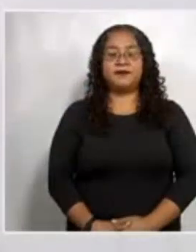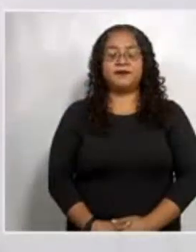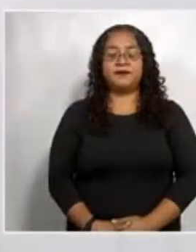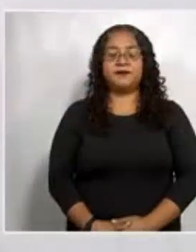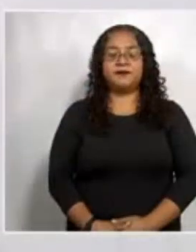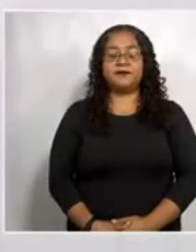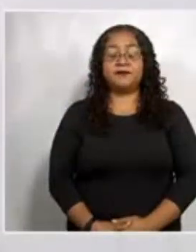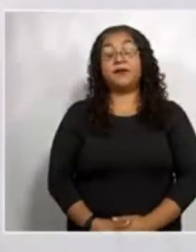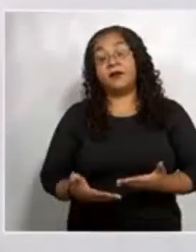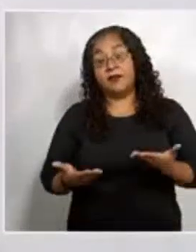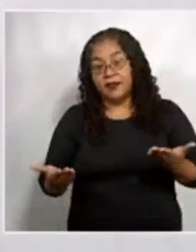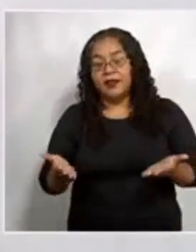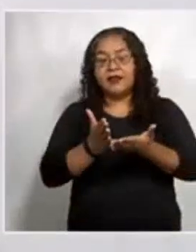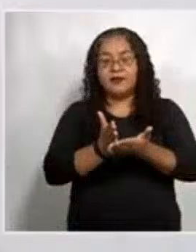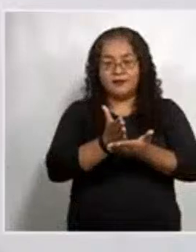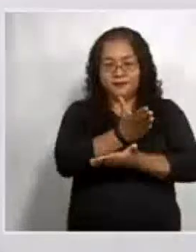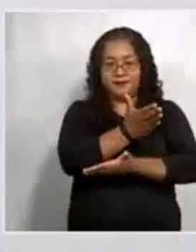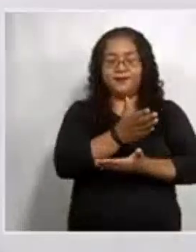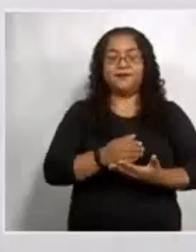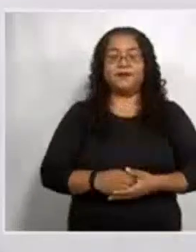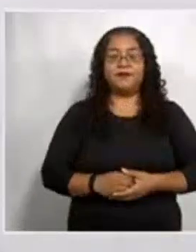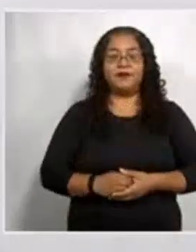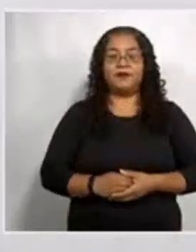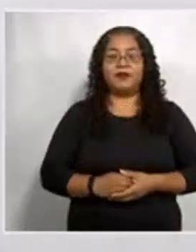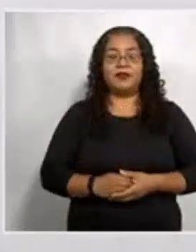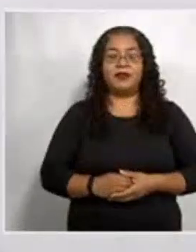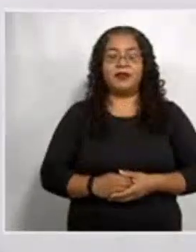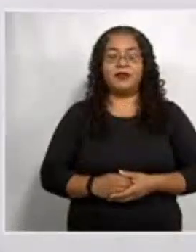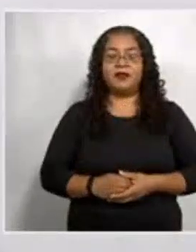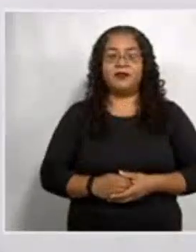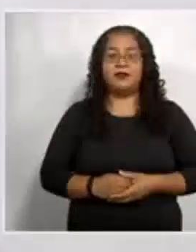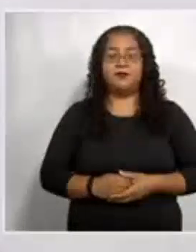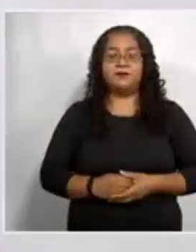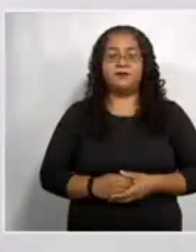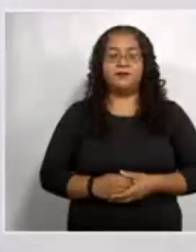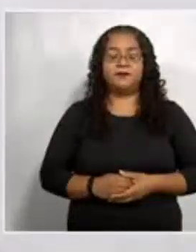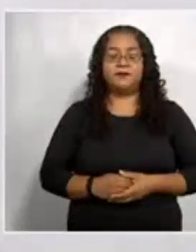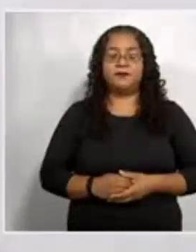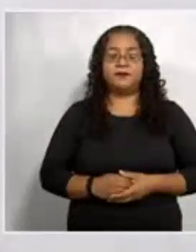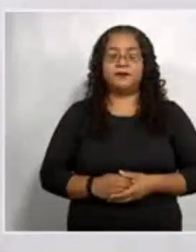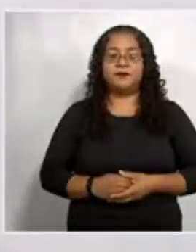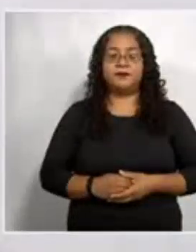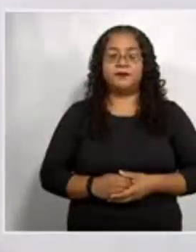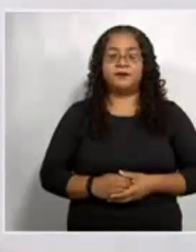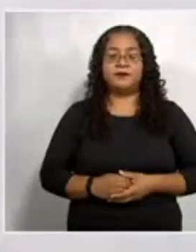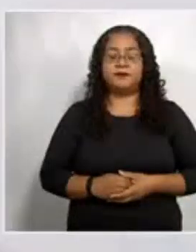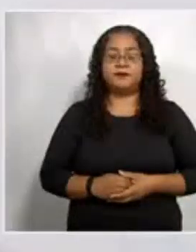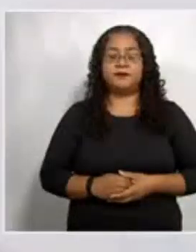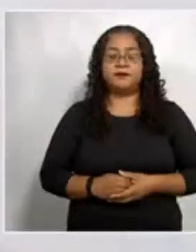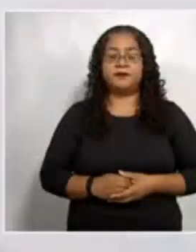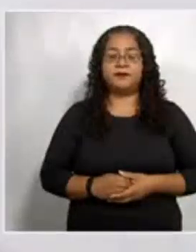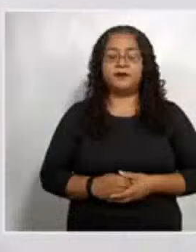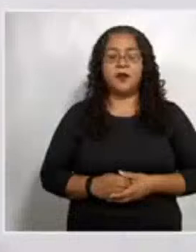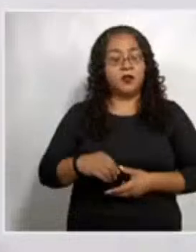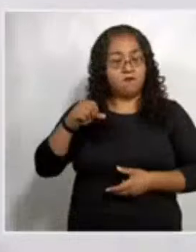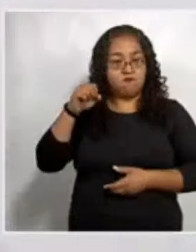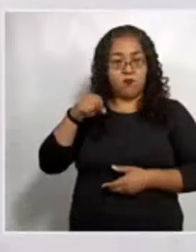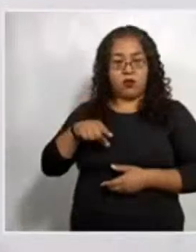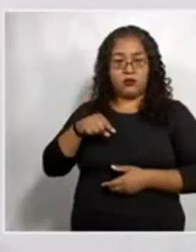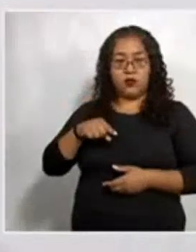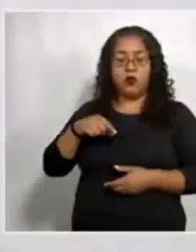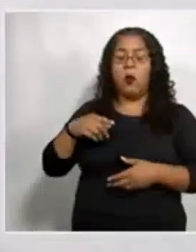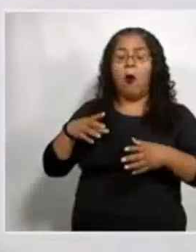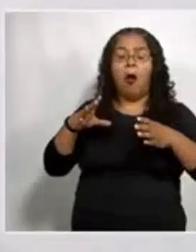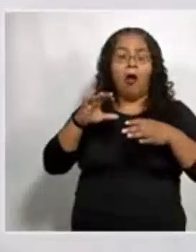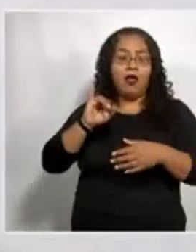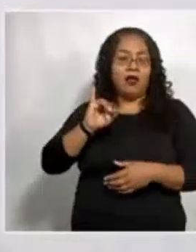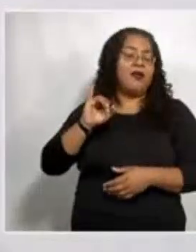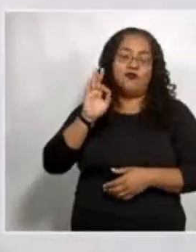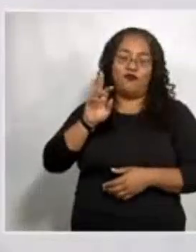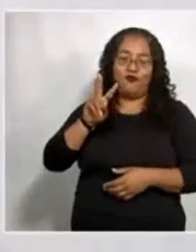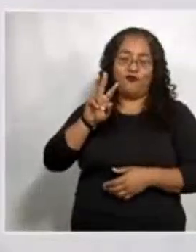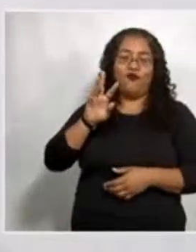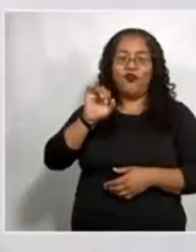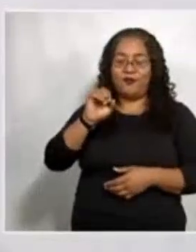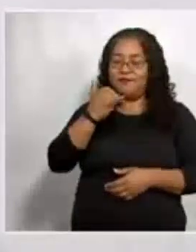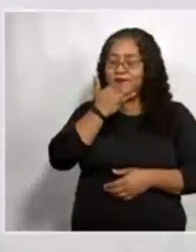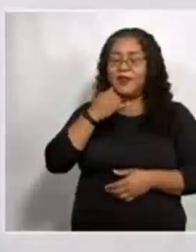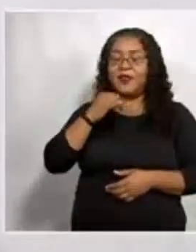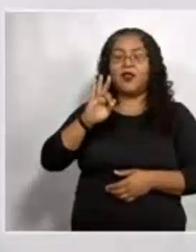además de seguir eh dando créditos para nuevas viviendas, van a ser más de 1,200,000 viviendas